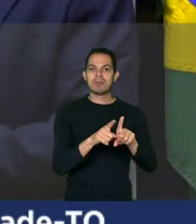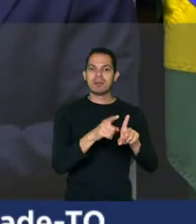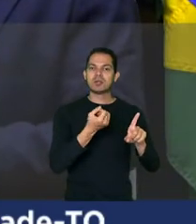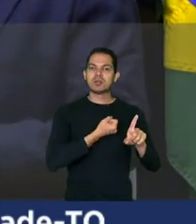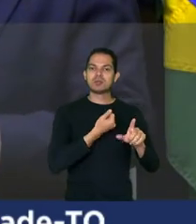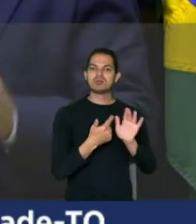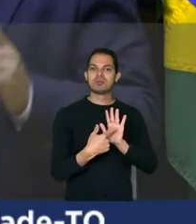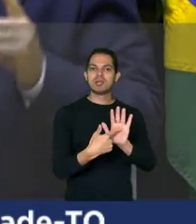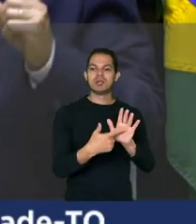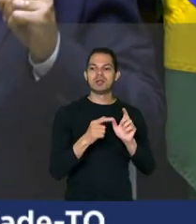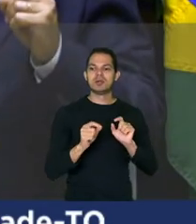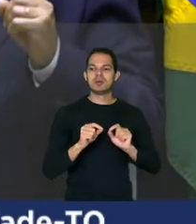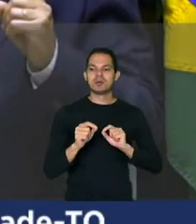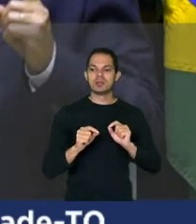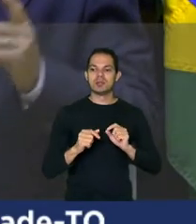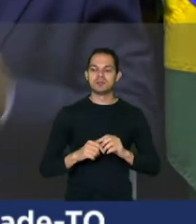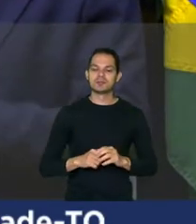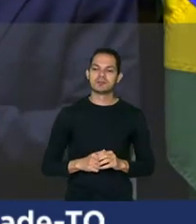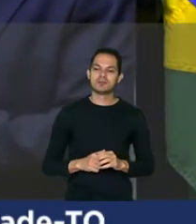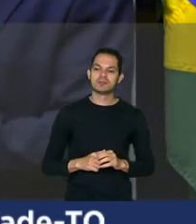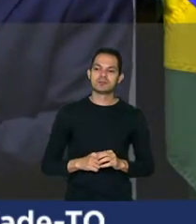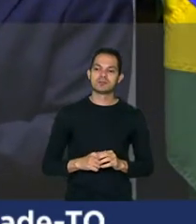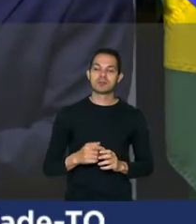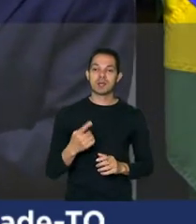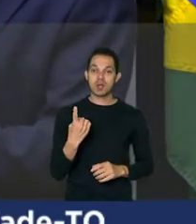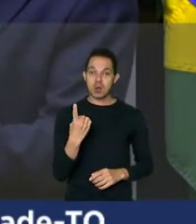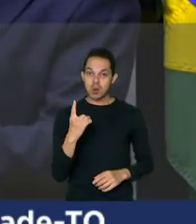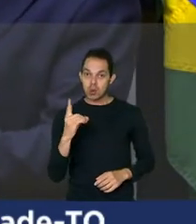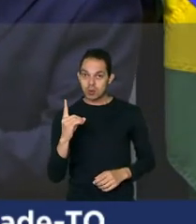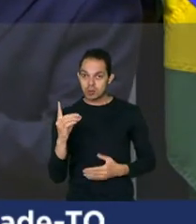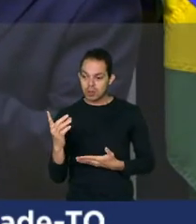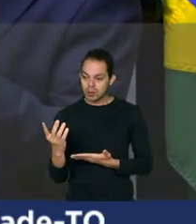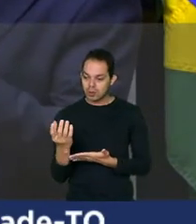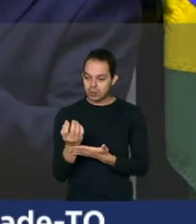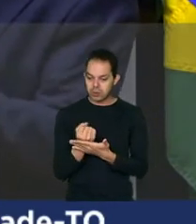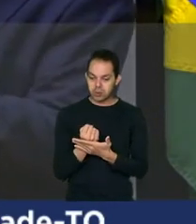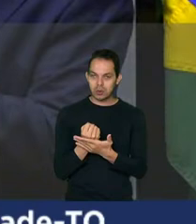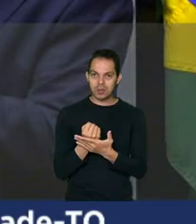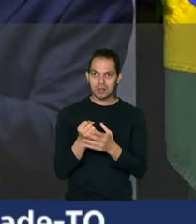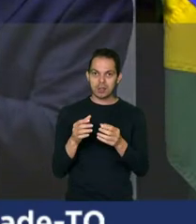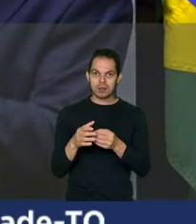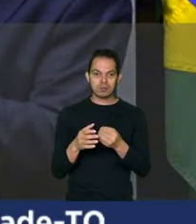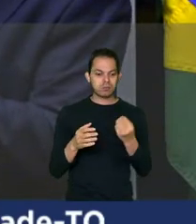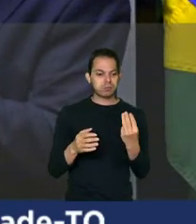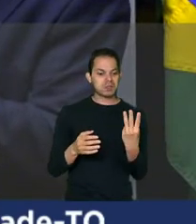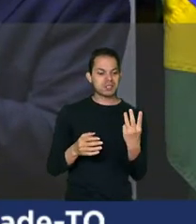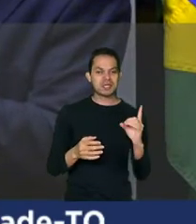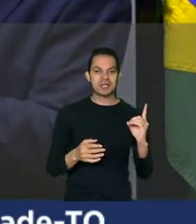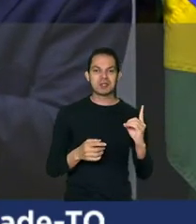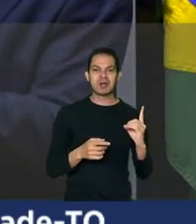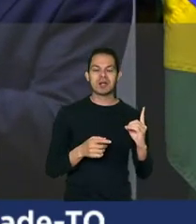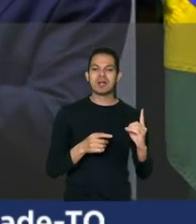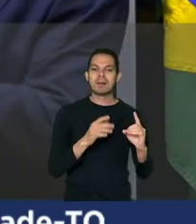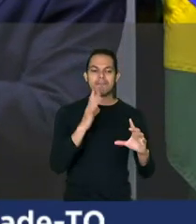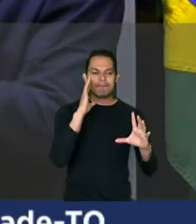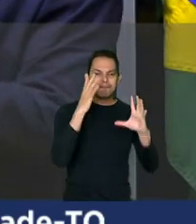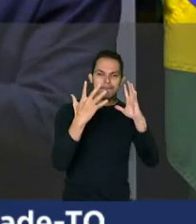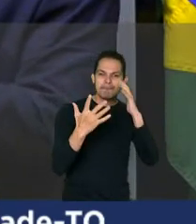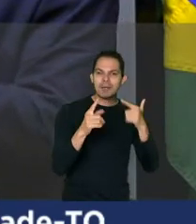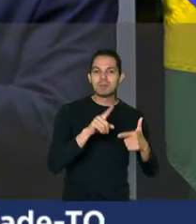TODOS SABEM QUE OS NÚMEROS TAMBÉM REVELAM DE QUE DE CADA UM DÓLAR QUE SE ARRECADA SE GASTA TRÊS DÓLARES COM OS